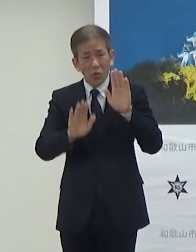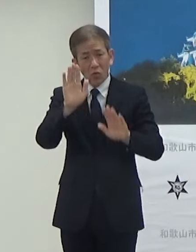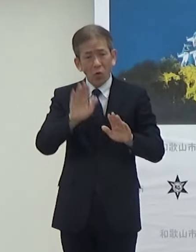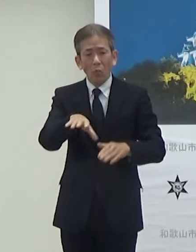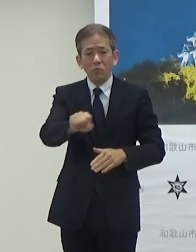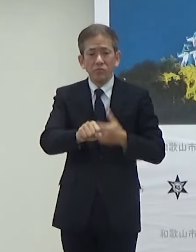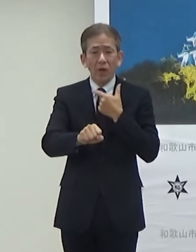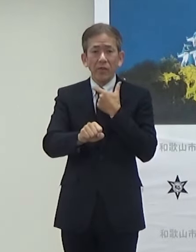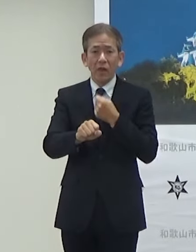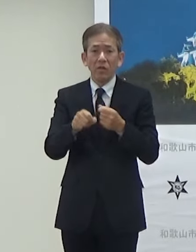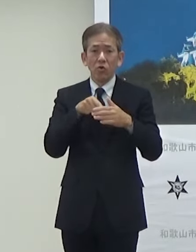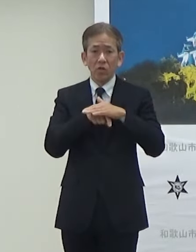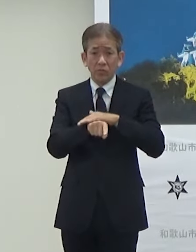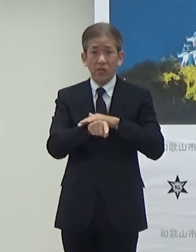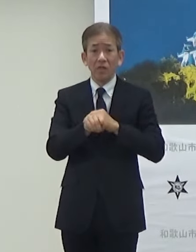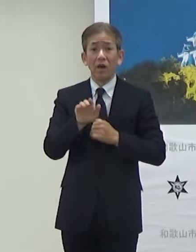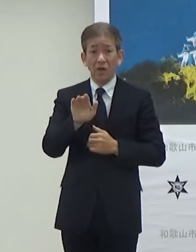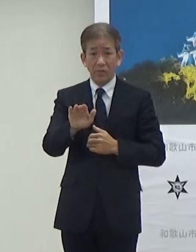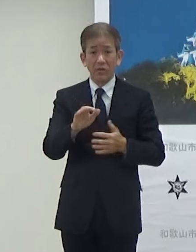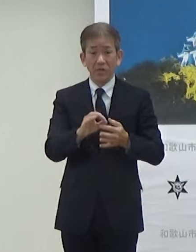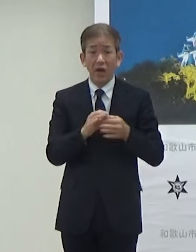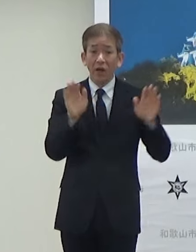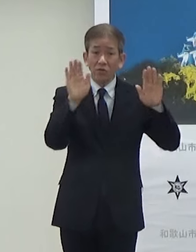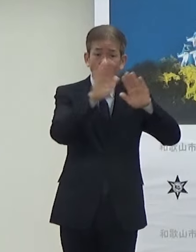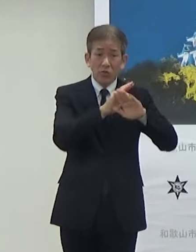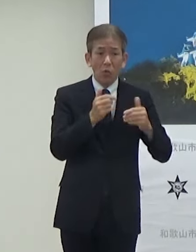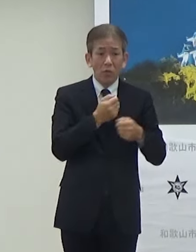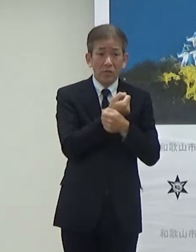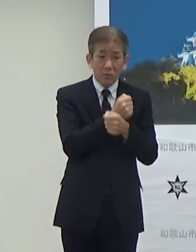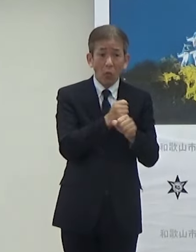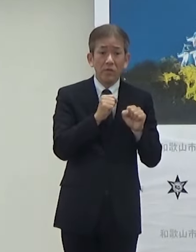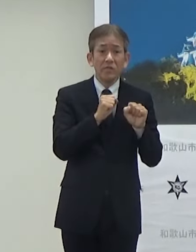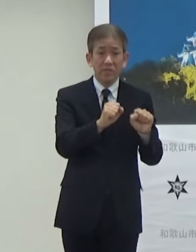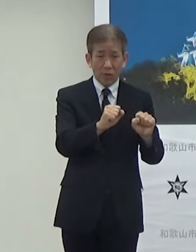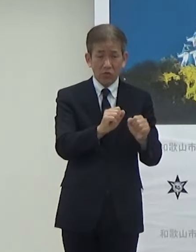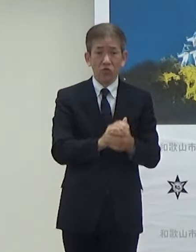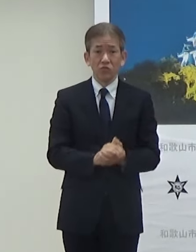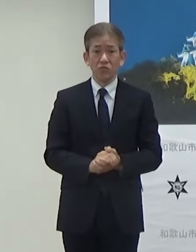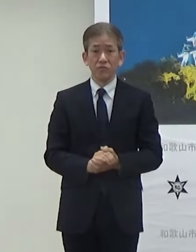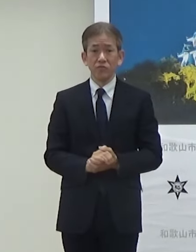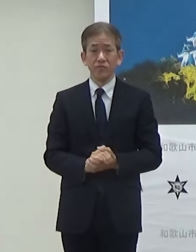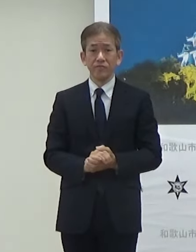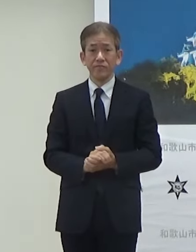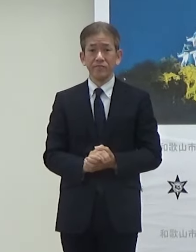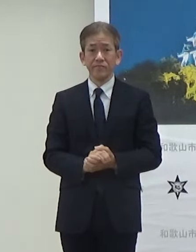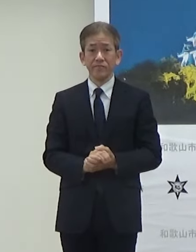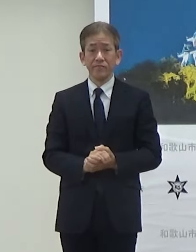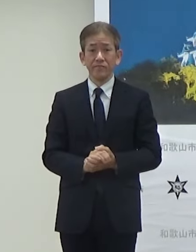そういうこともあって夜間の方もやりたいと思っています今イルミネーションも